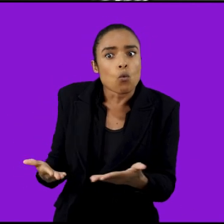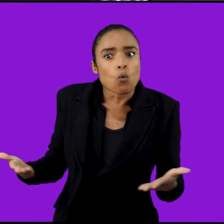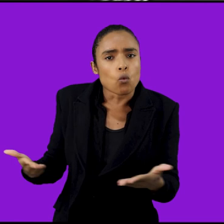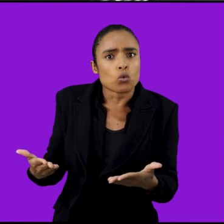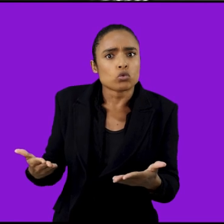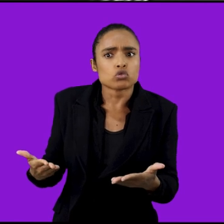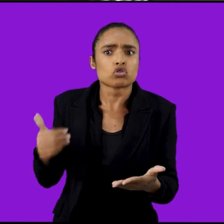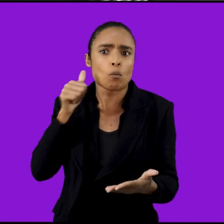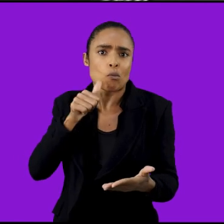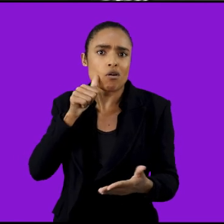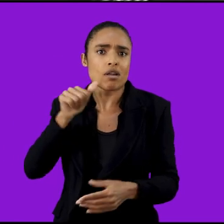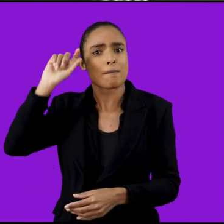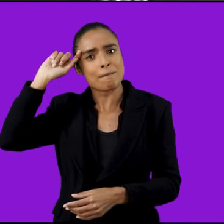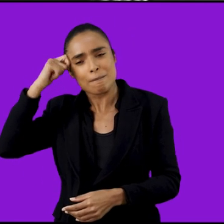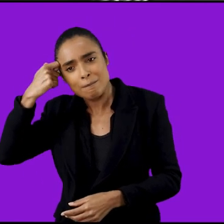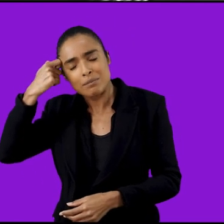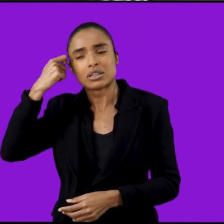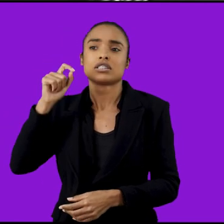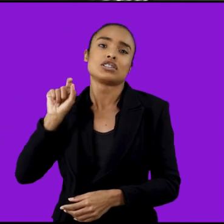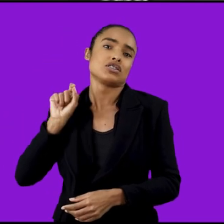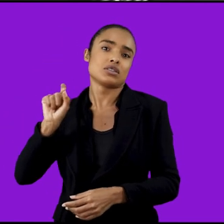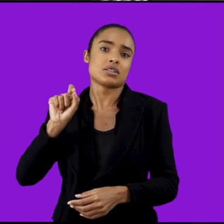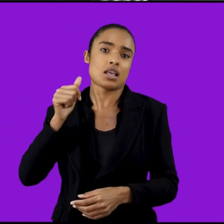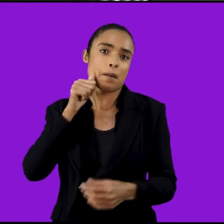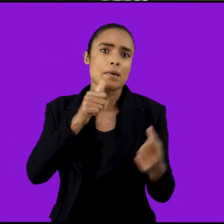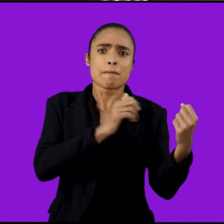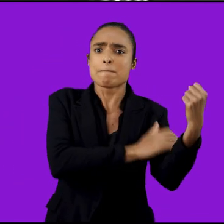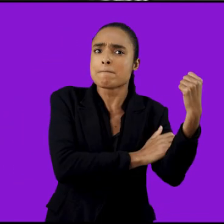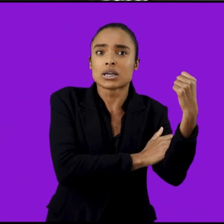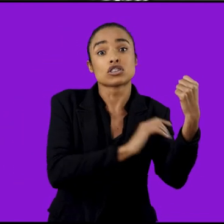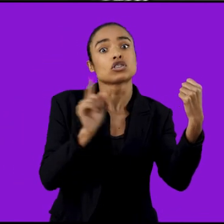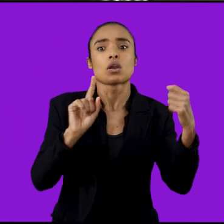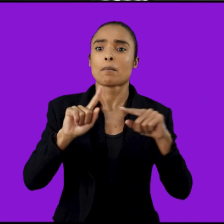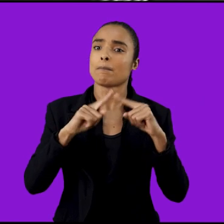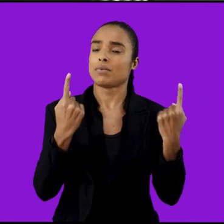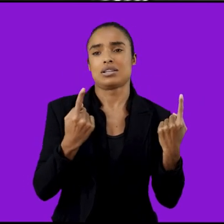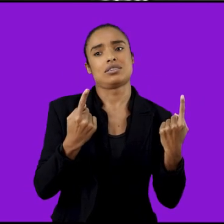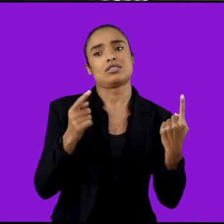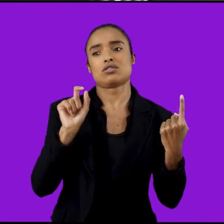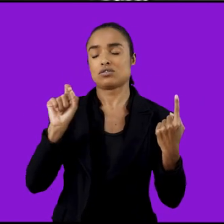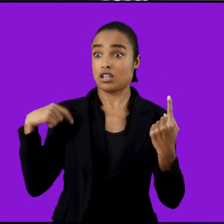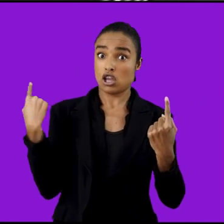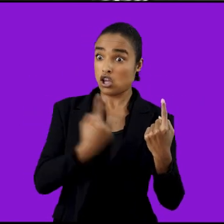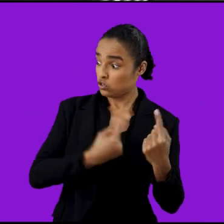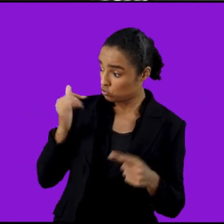né? Que traz essa questão do feminismo, mas a partir das nossas narrativas. Reconhecendo